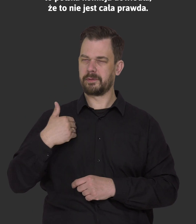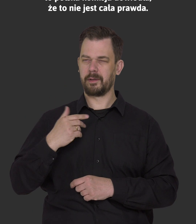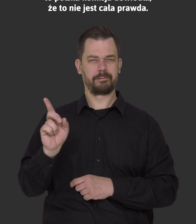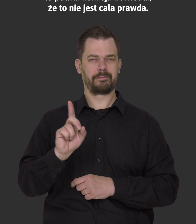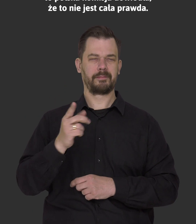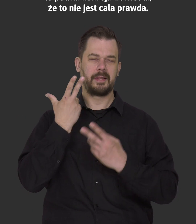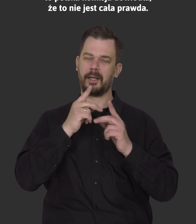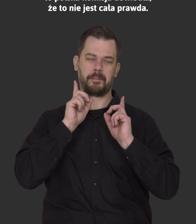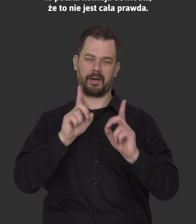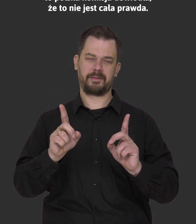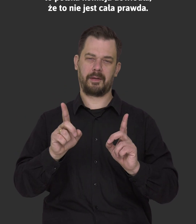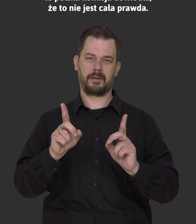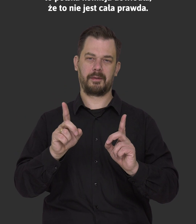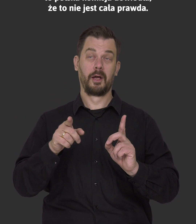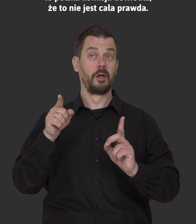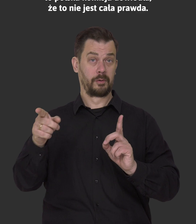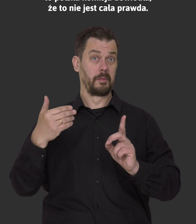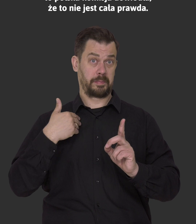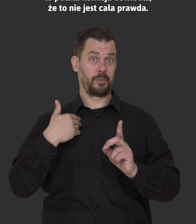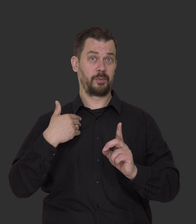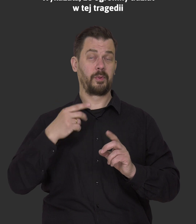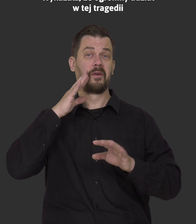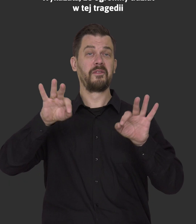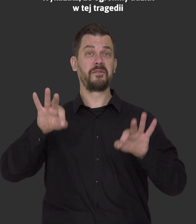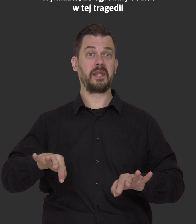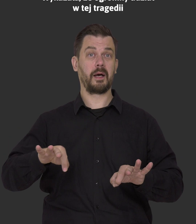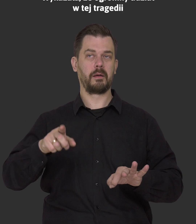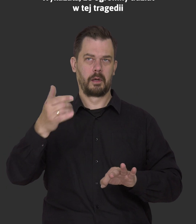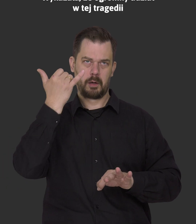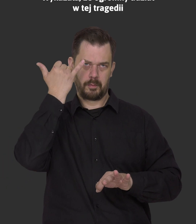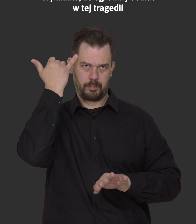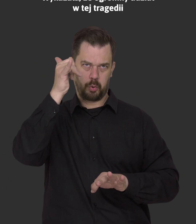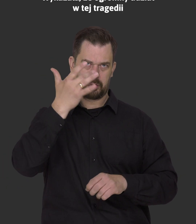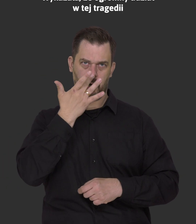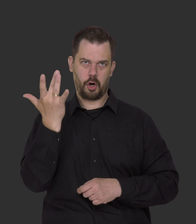to polska komisja dowiodła, że to nie jest cała prawda. Wykazała, że ogromny udział w tej tragedii